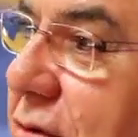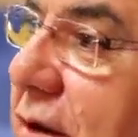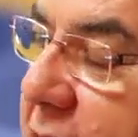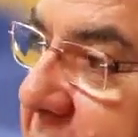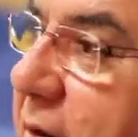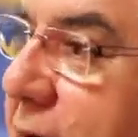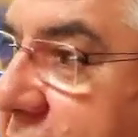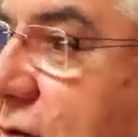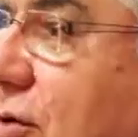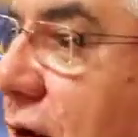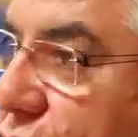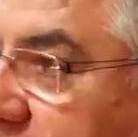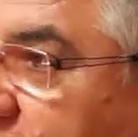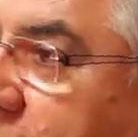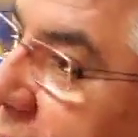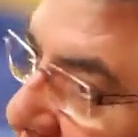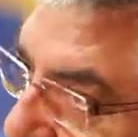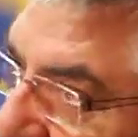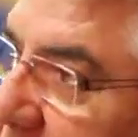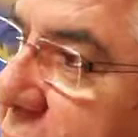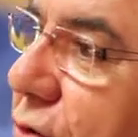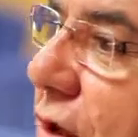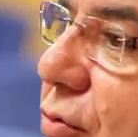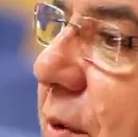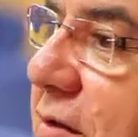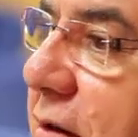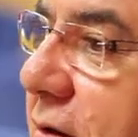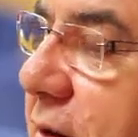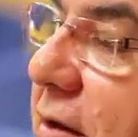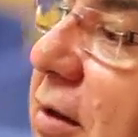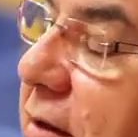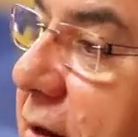en cambio son trabajos de investigación de jóvenes de la Universidad y demás...